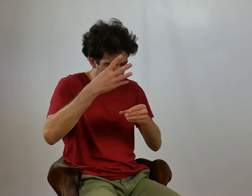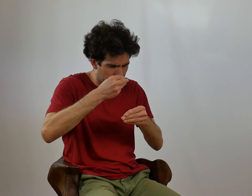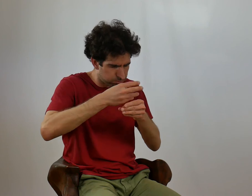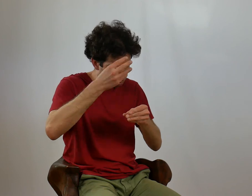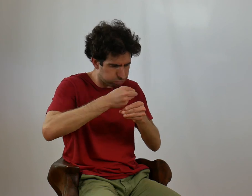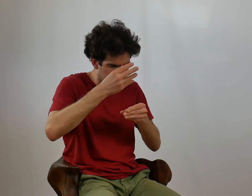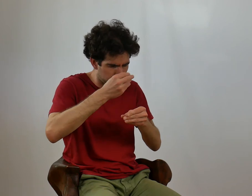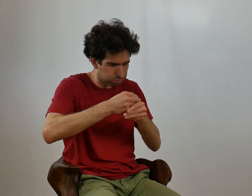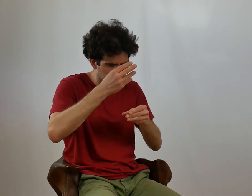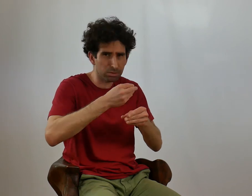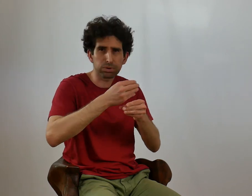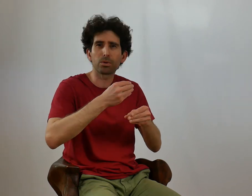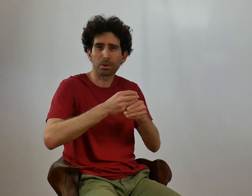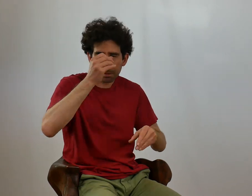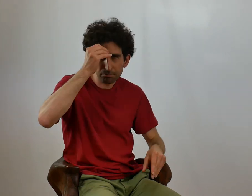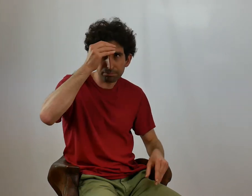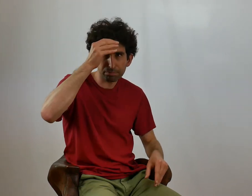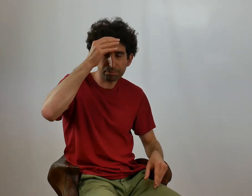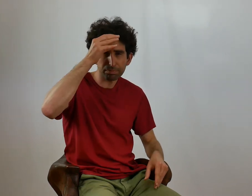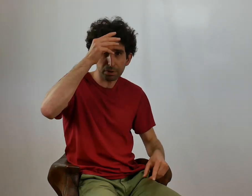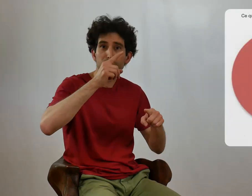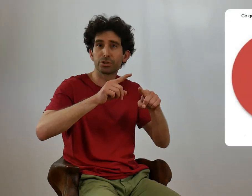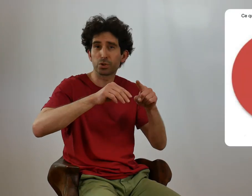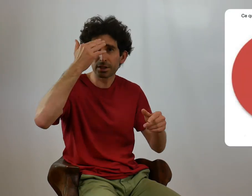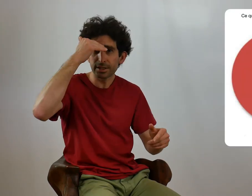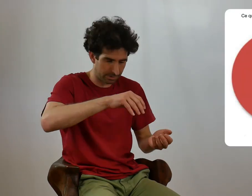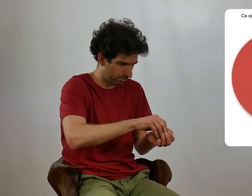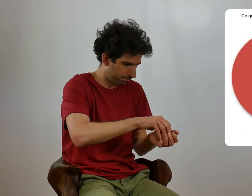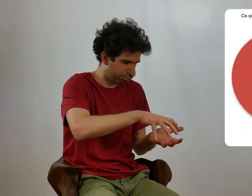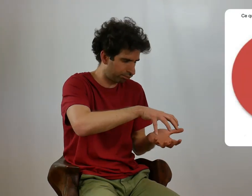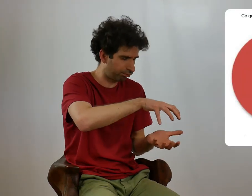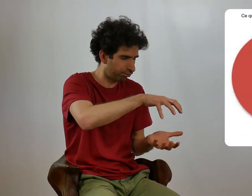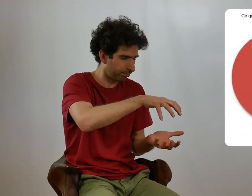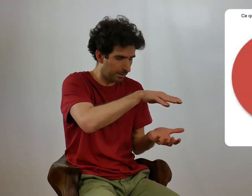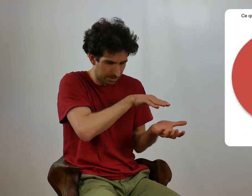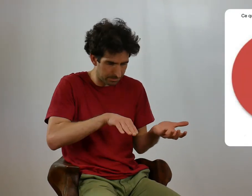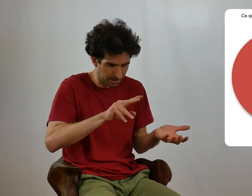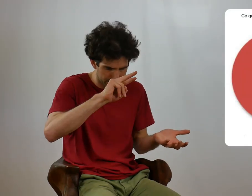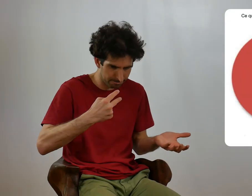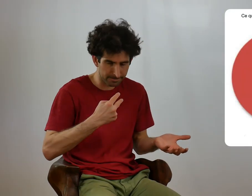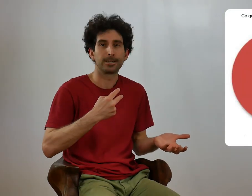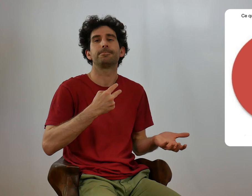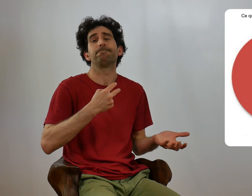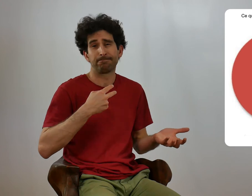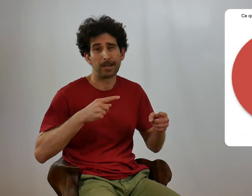En apprenant, vos connaissances augmentent et vous savez des choses. Puis, vous vous rendez compte